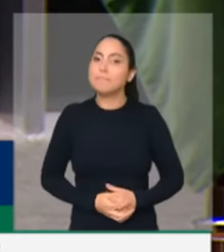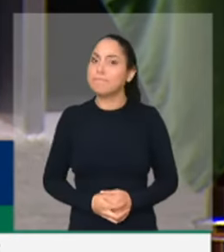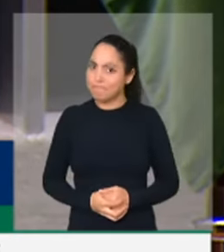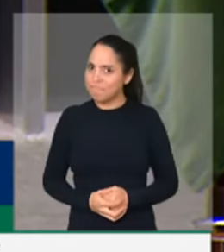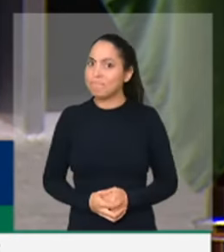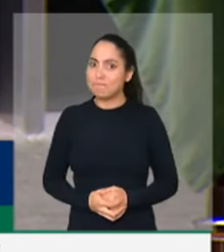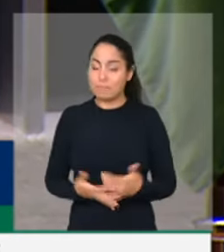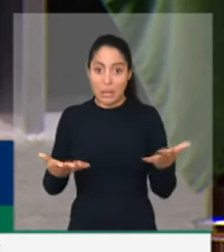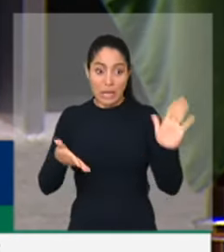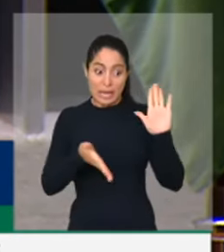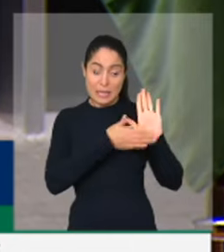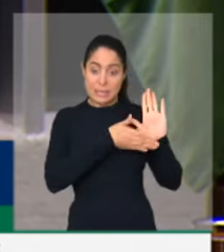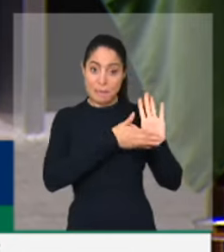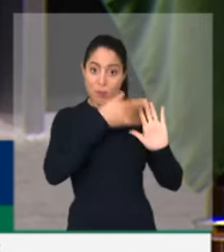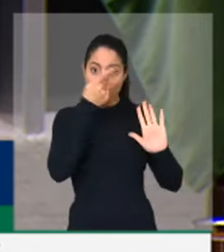JURÍDICAS POSSAM INVESTIR NA CRIAÇÃO DE NOVOS LEITOS. E